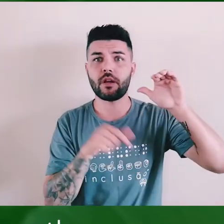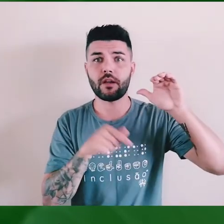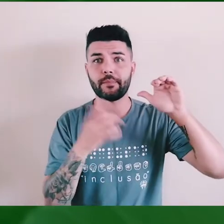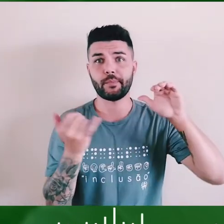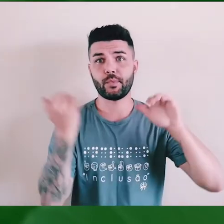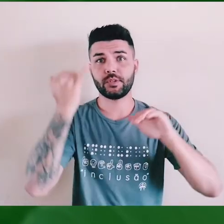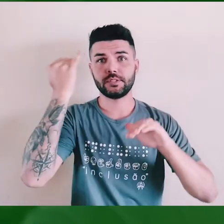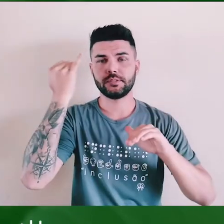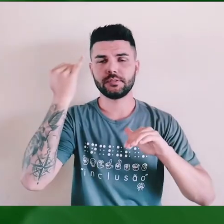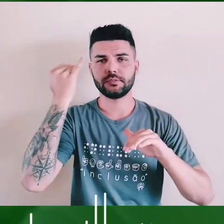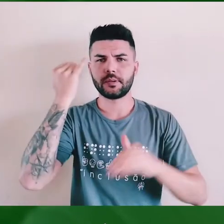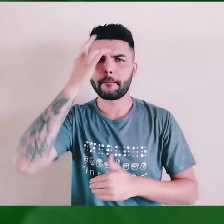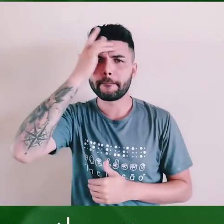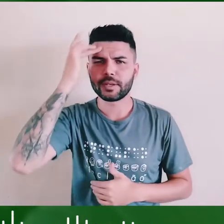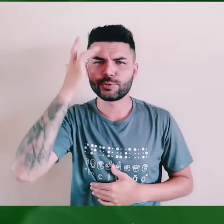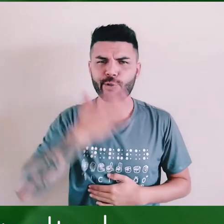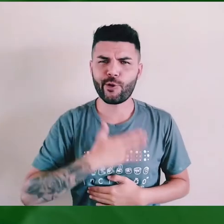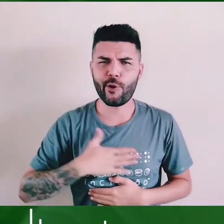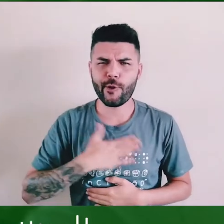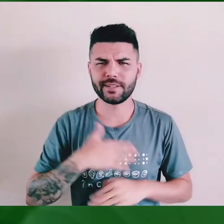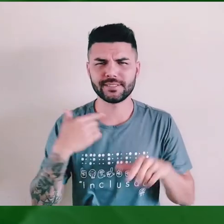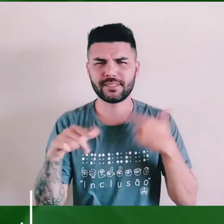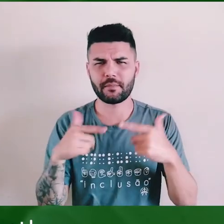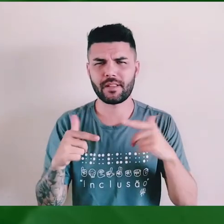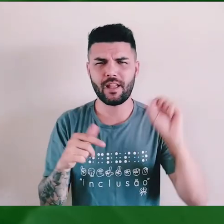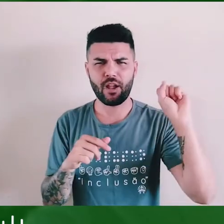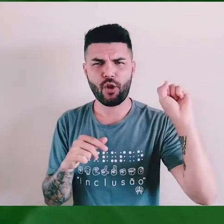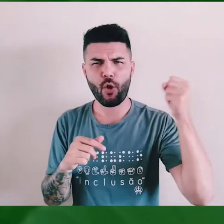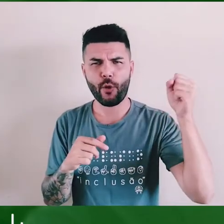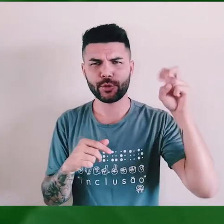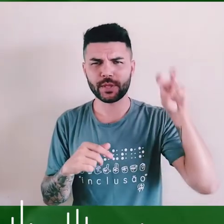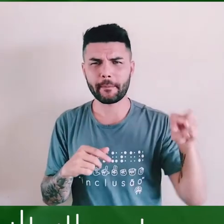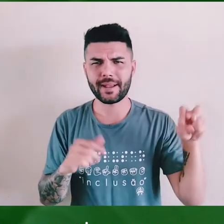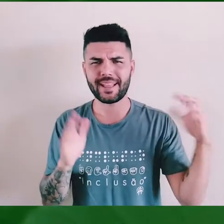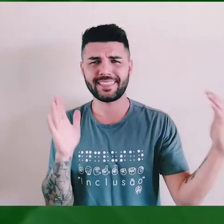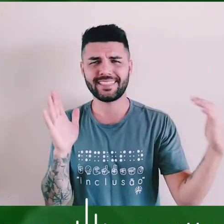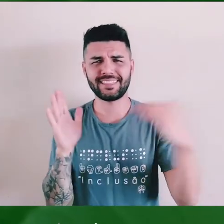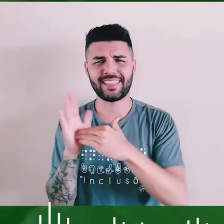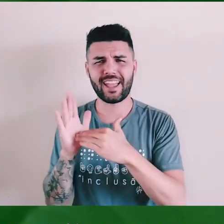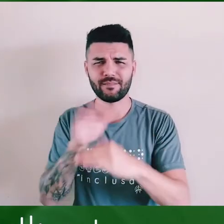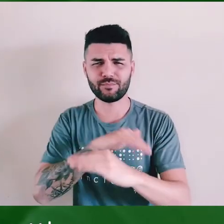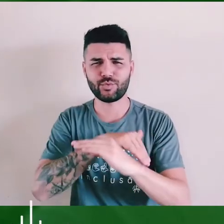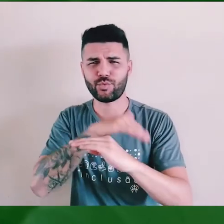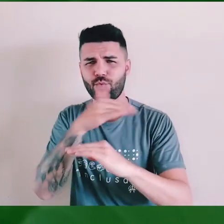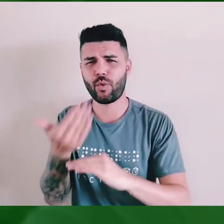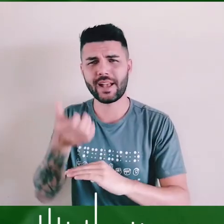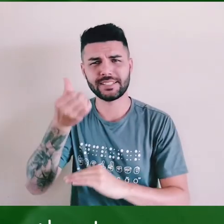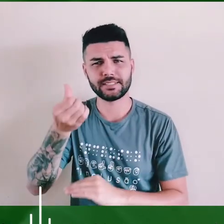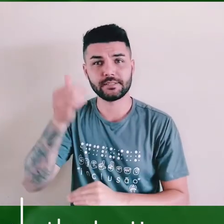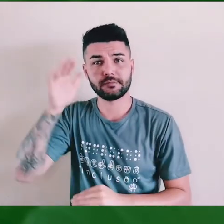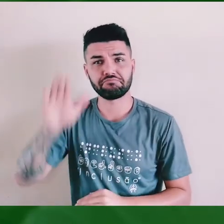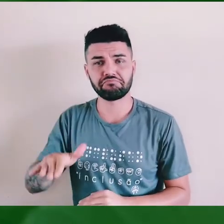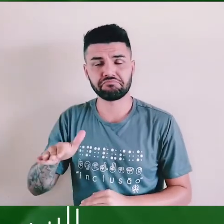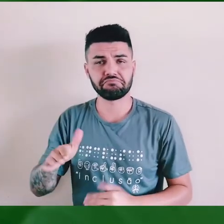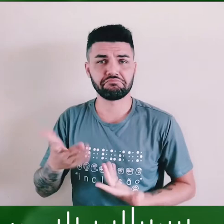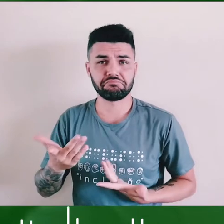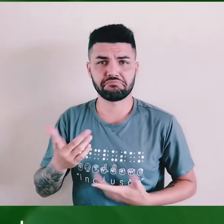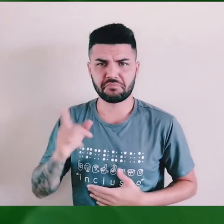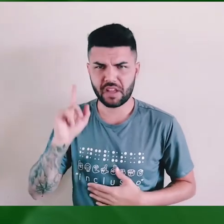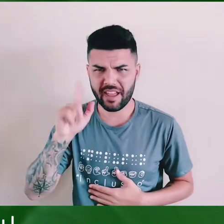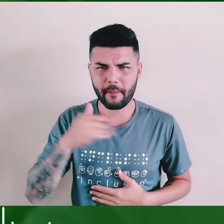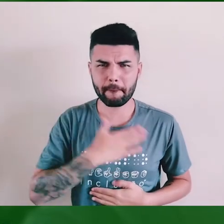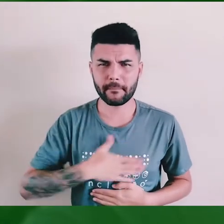A pessoa que gosta de trabalhar em um escritório, de 8 às 6, não é prazeroso. No caso, você